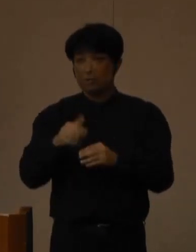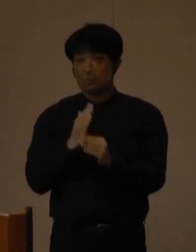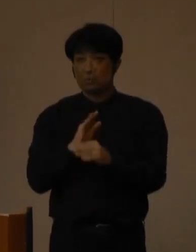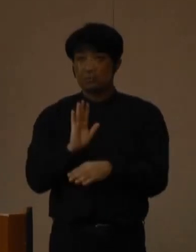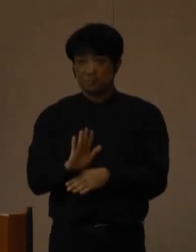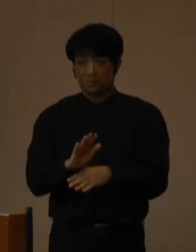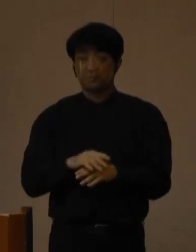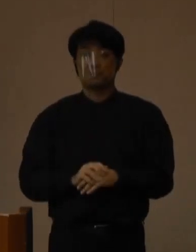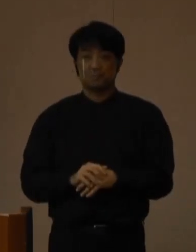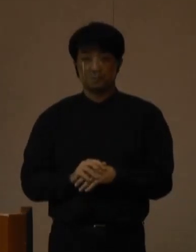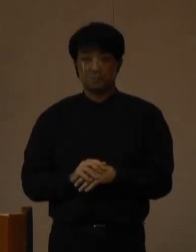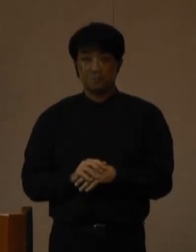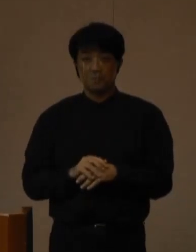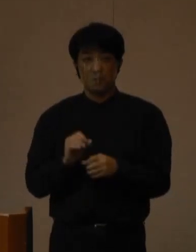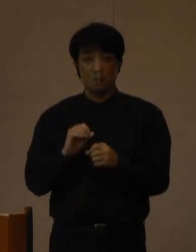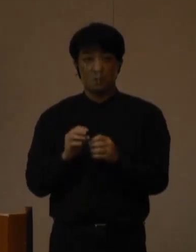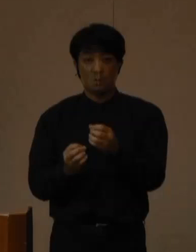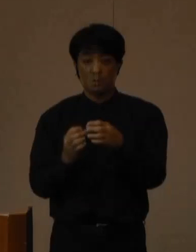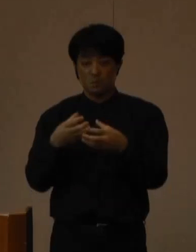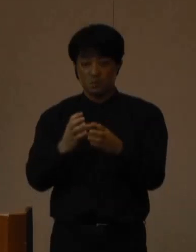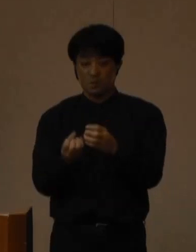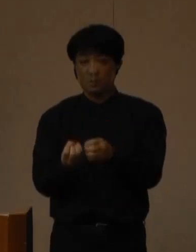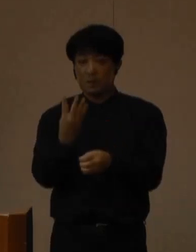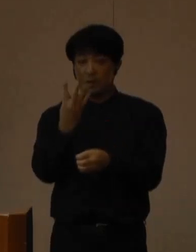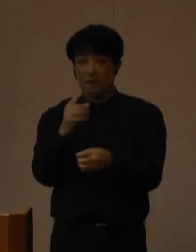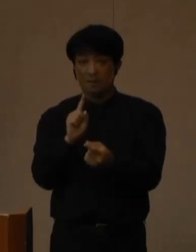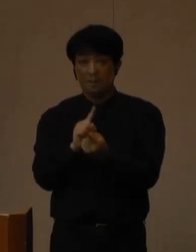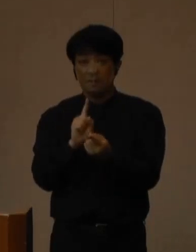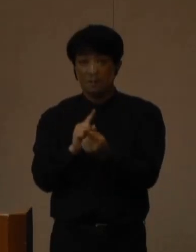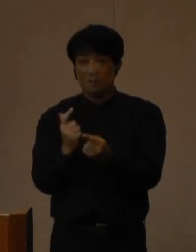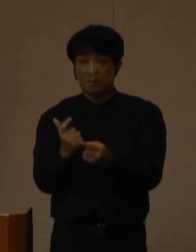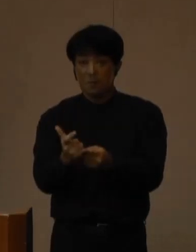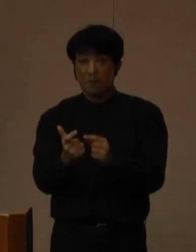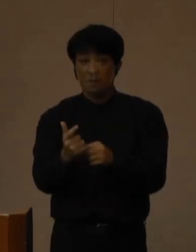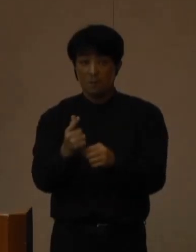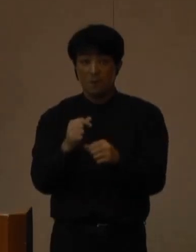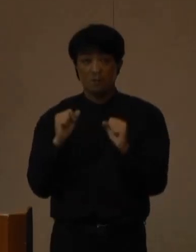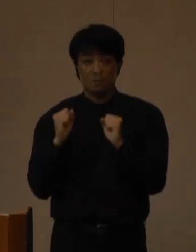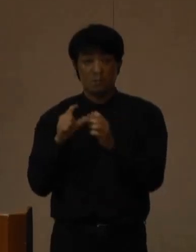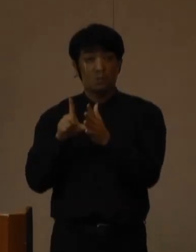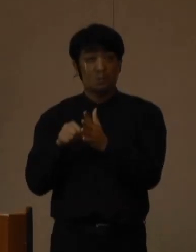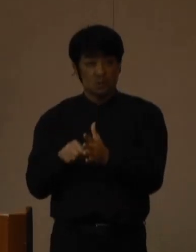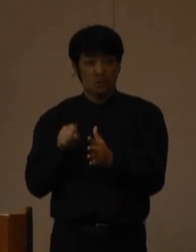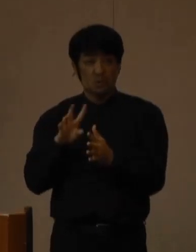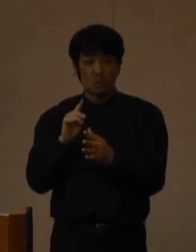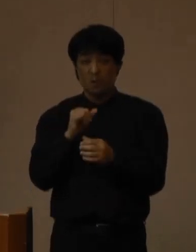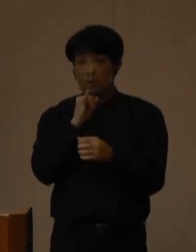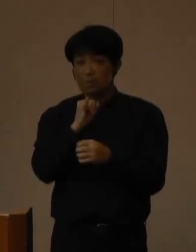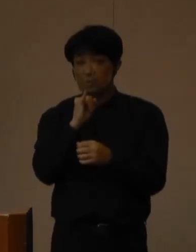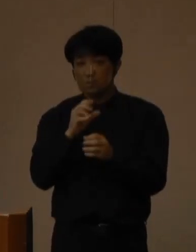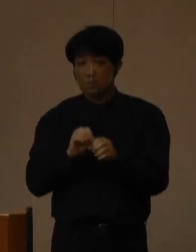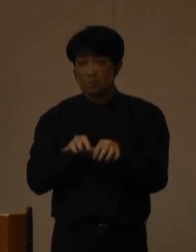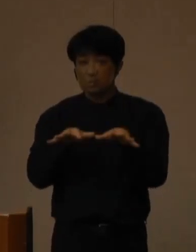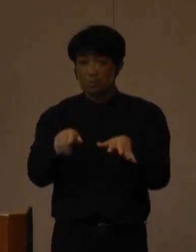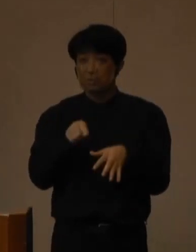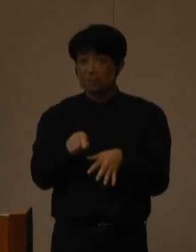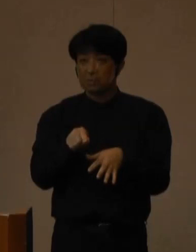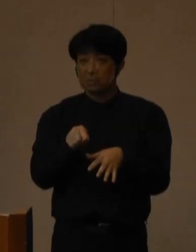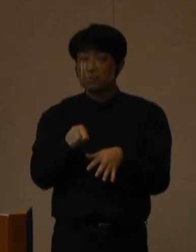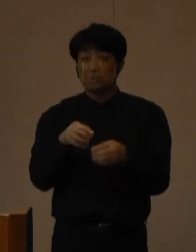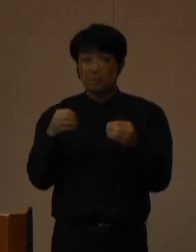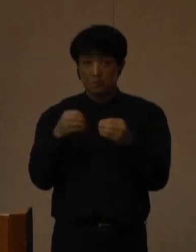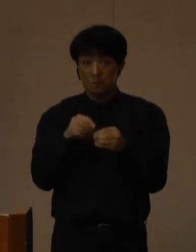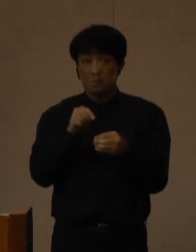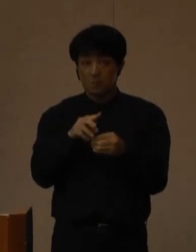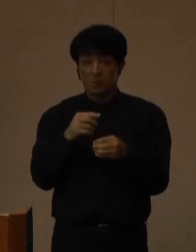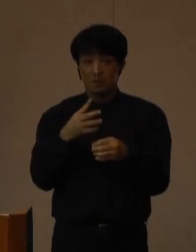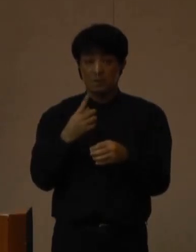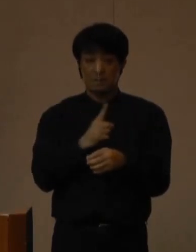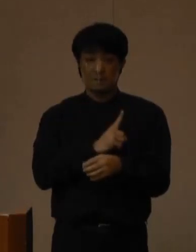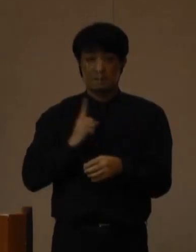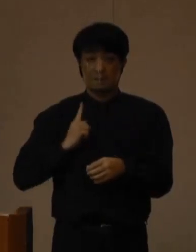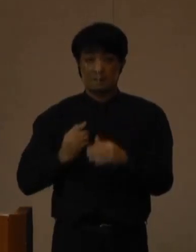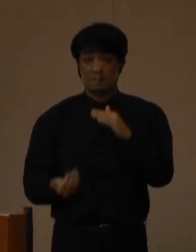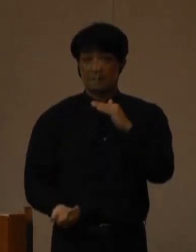さらに、クラスター対策の強化を図るとともに、冬場のインフルエンザとの同時流行を見据え、１日最大7,000人の発熱患者に対応する